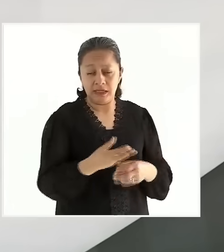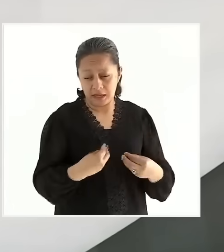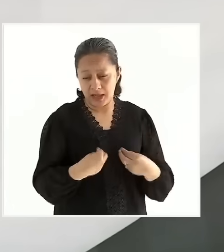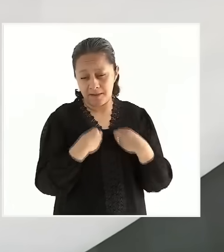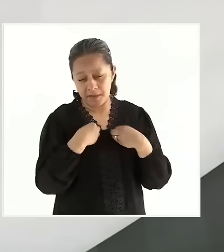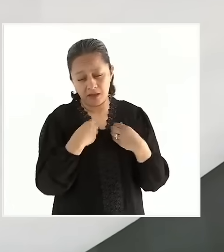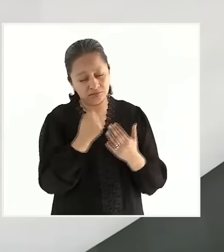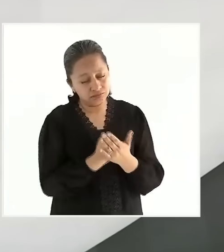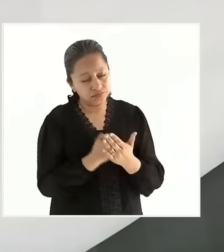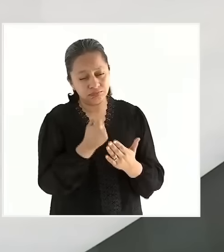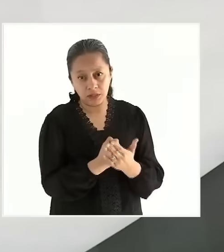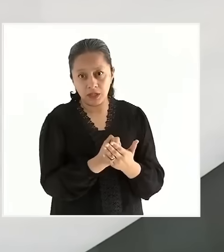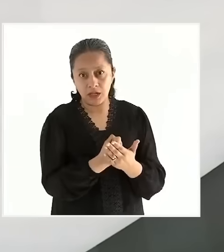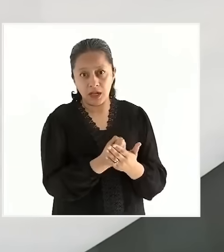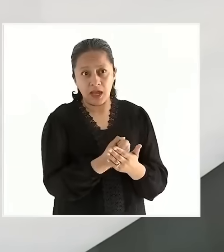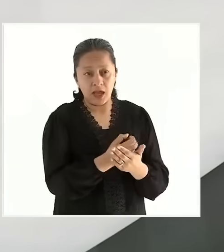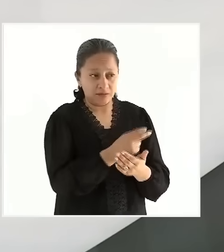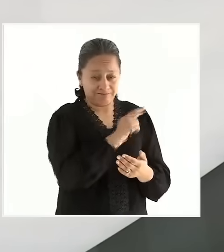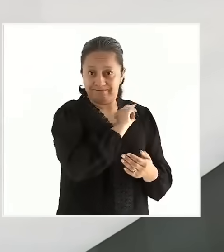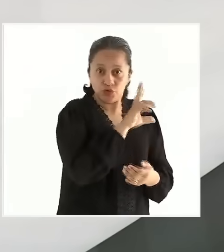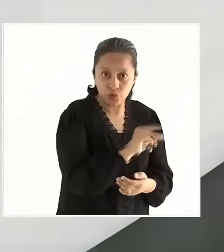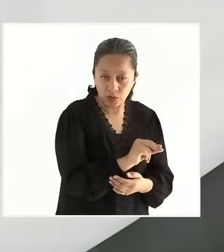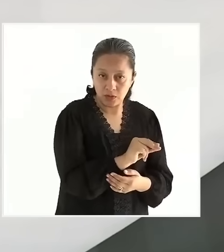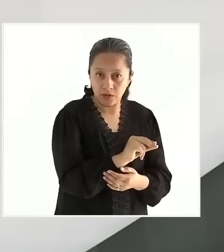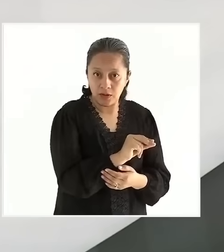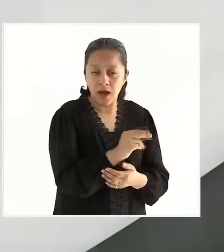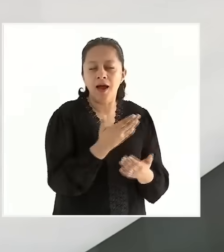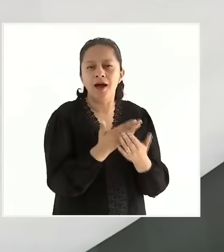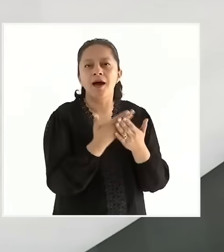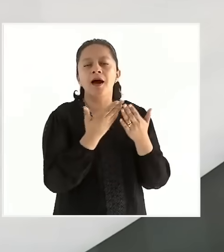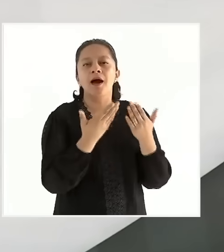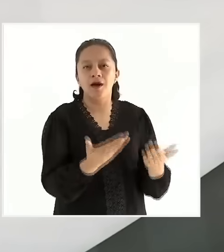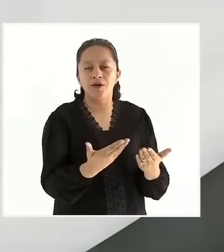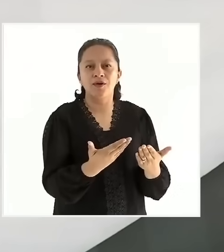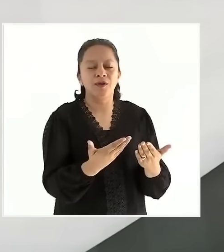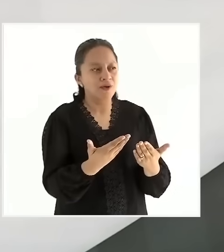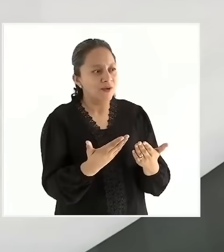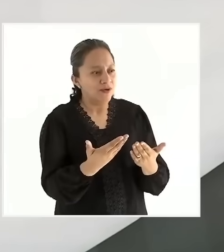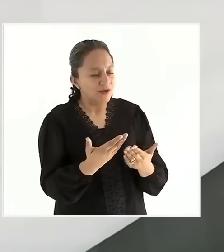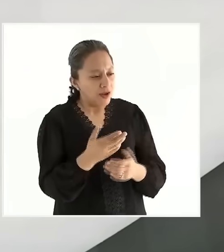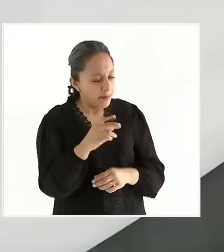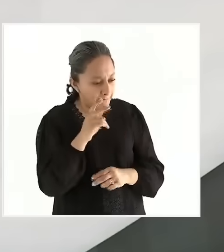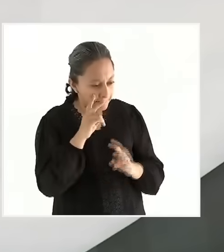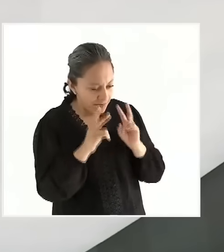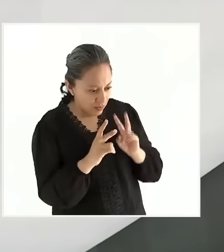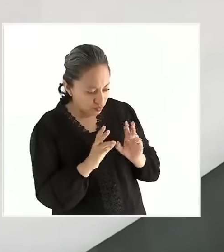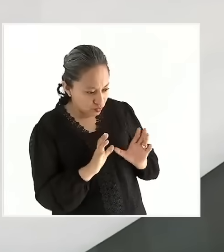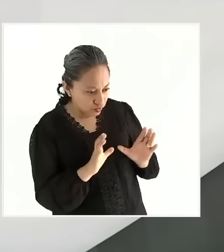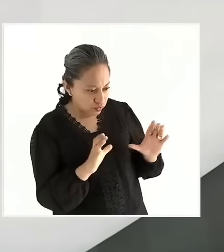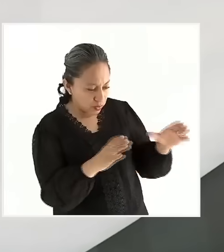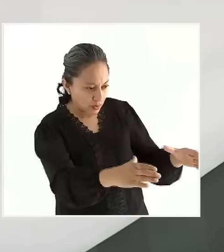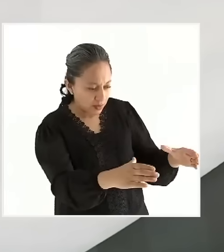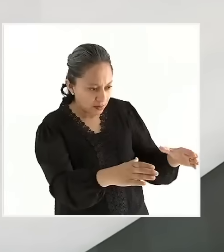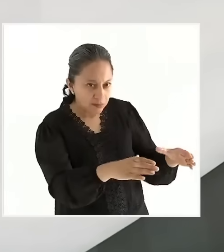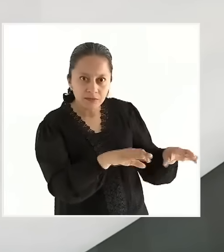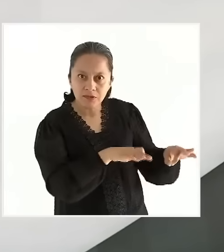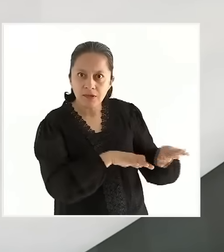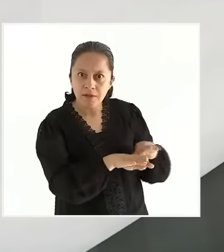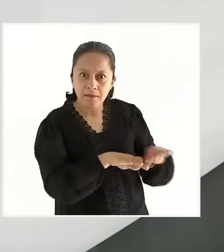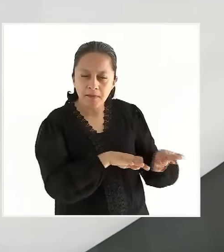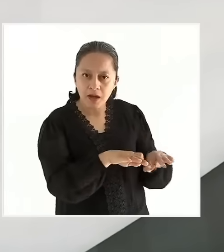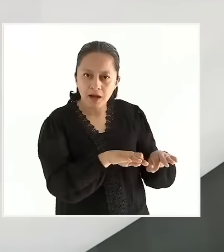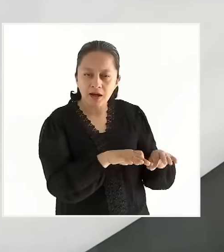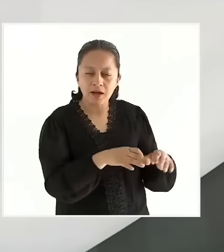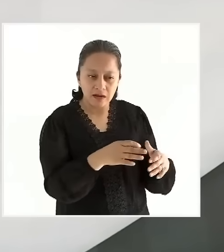privatizara CF, ahora que vi trabajar a todas y todos ustedes en estos momentos difíciles de